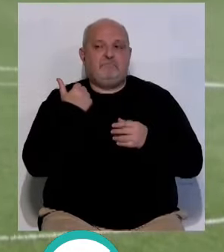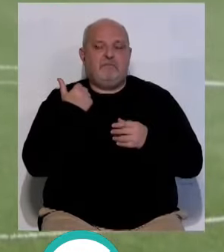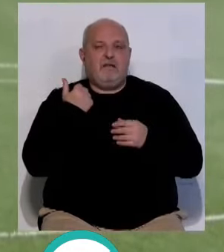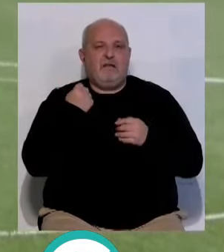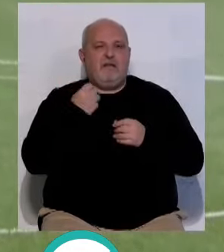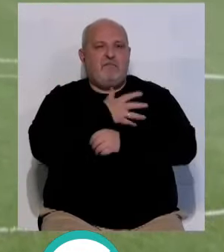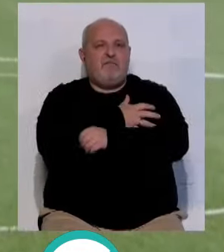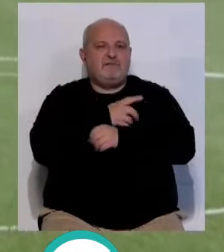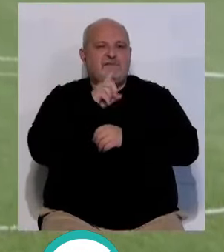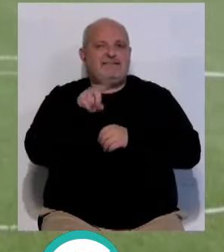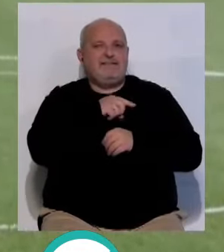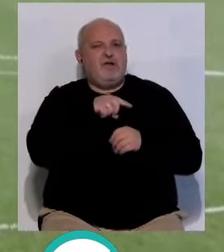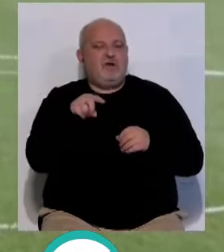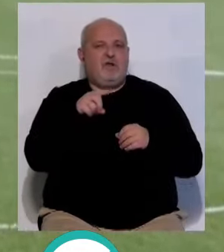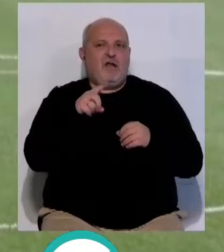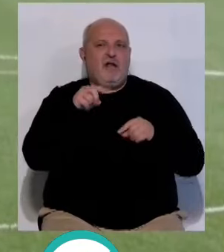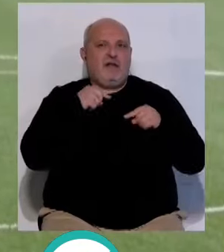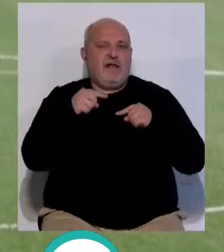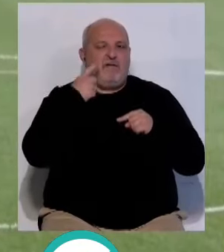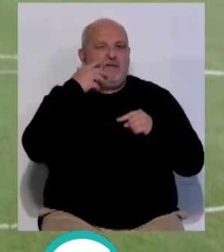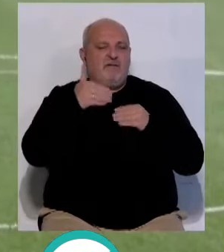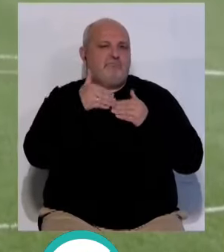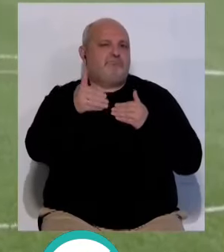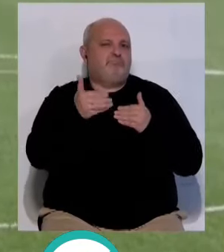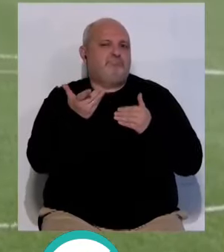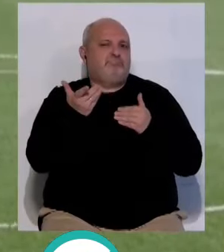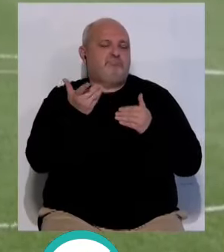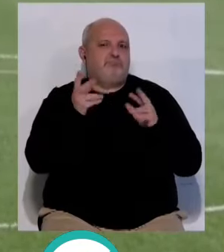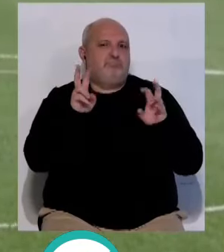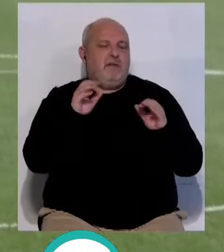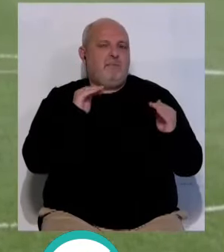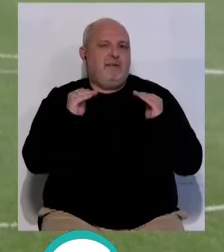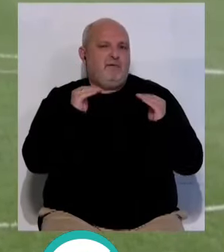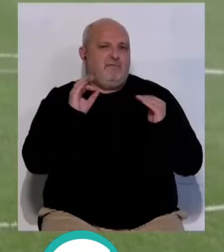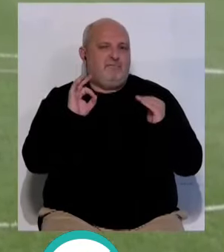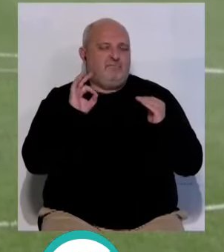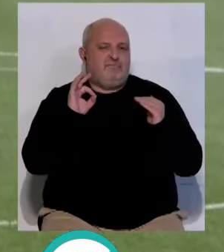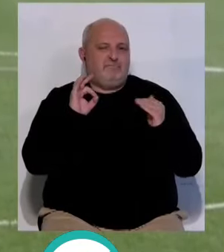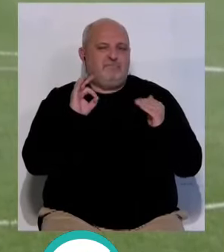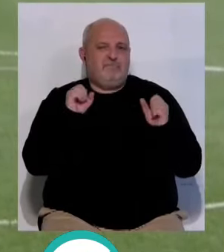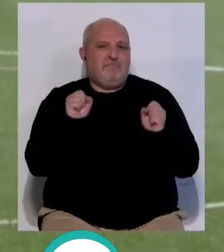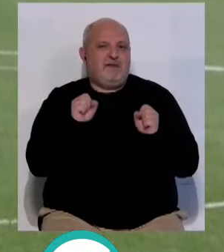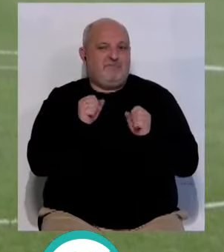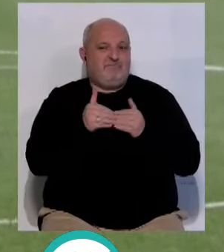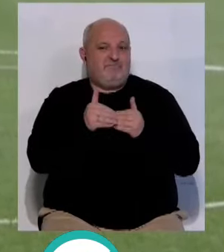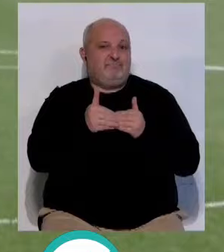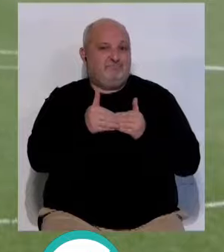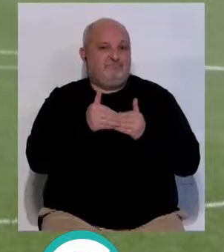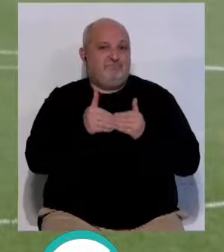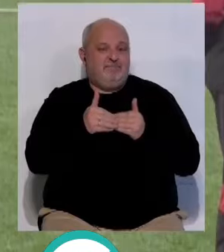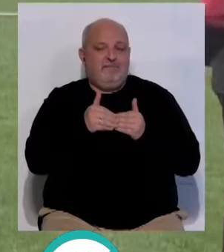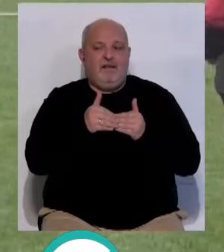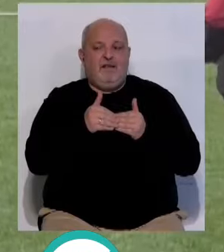que va a tener Sergio González a la hora de en este periodo de Mercado invernal atreverse a abrir